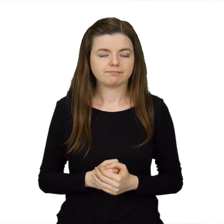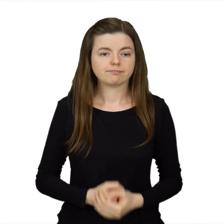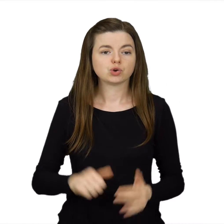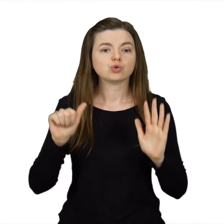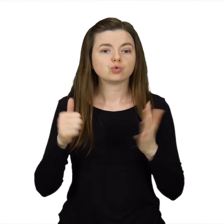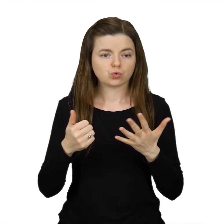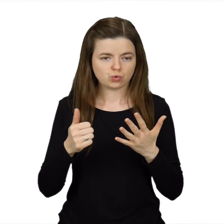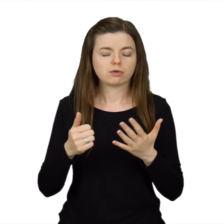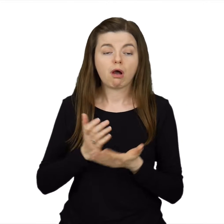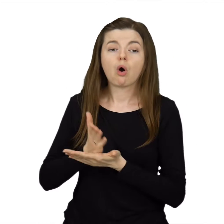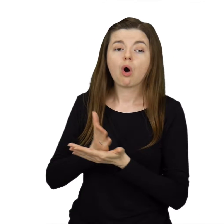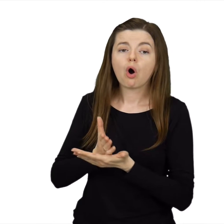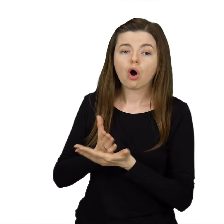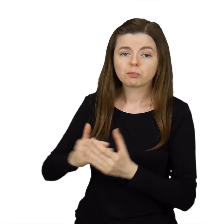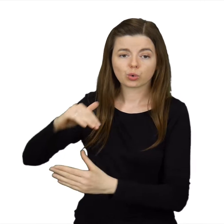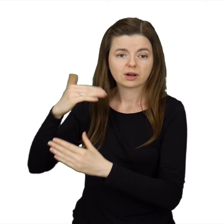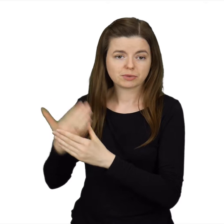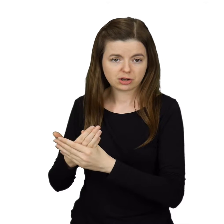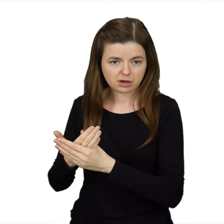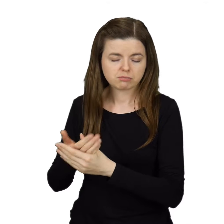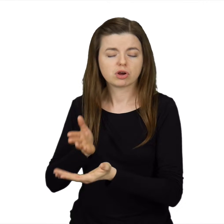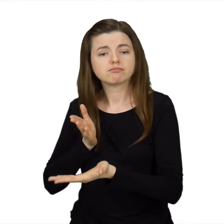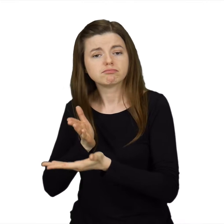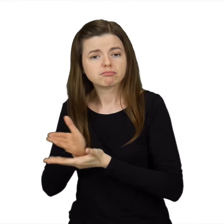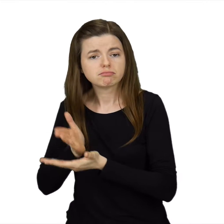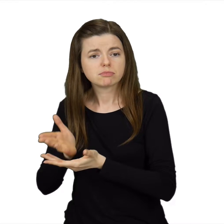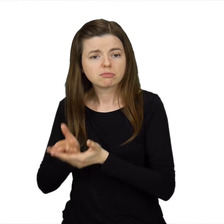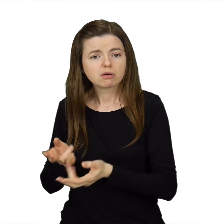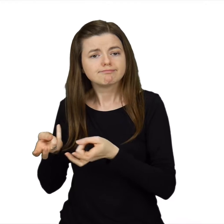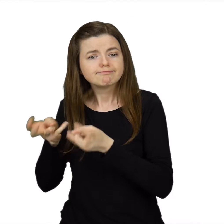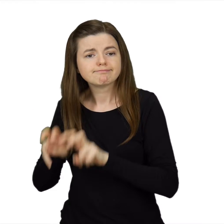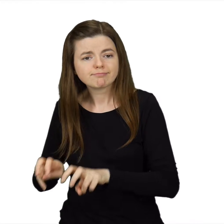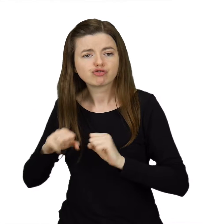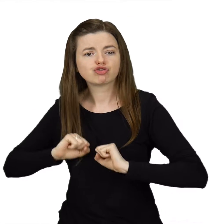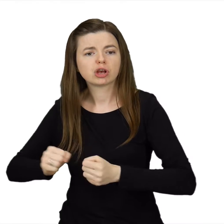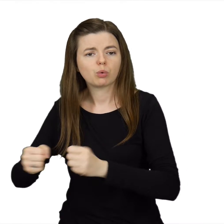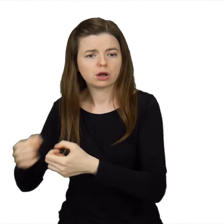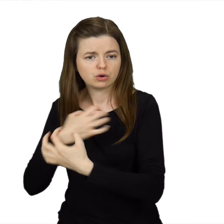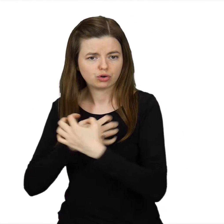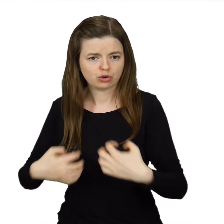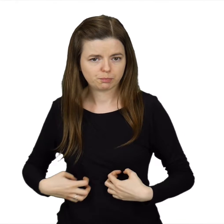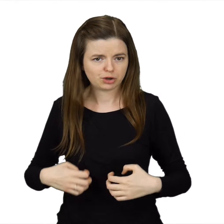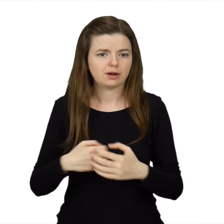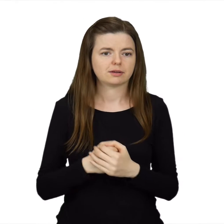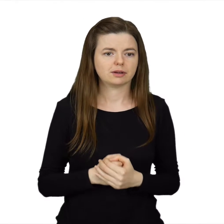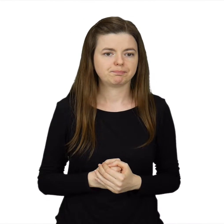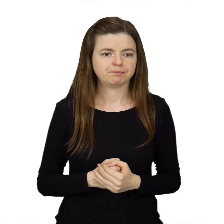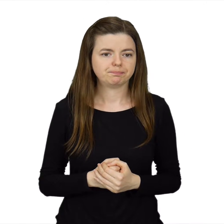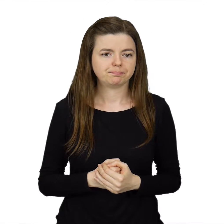obsługa przedsiębiorców, pomoc przy zakładaniu działalności gospodarczej,